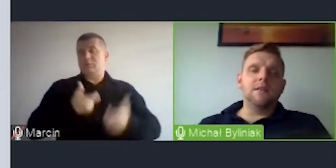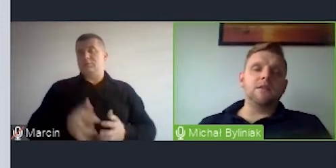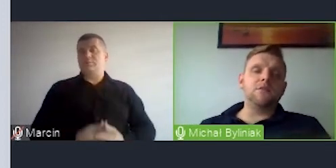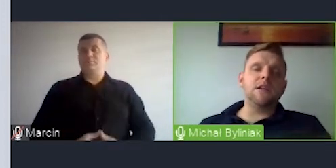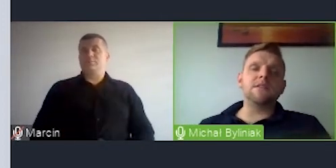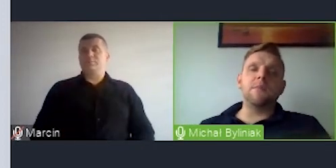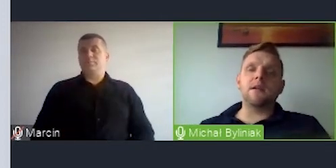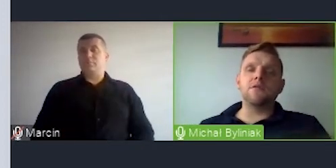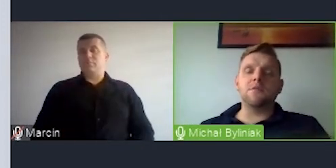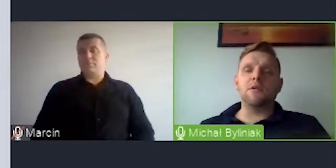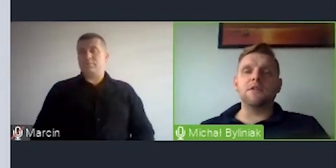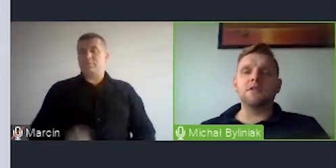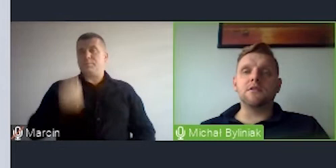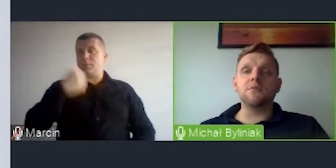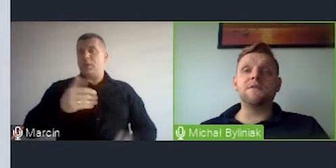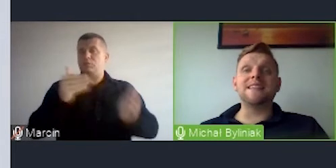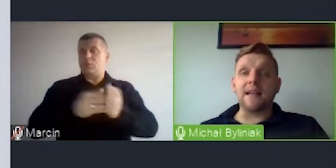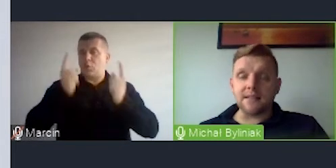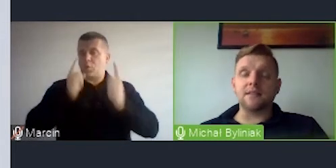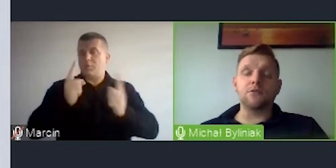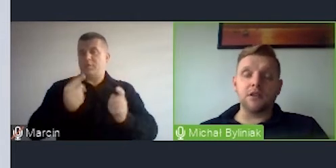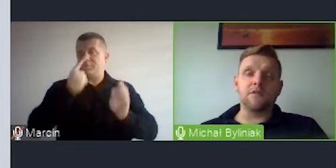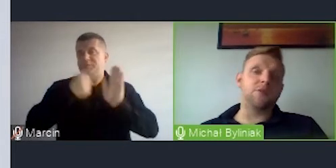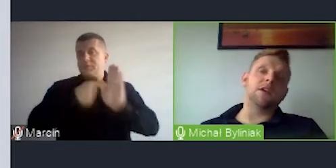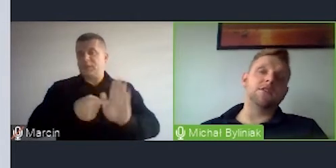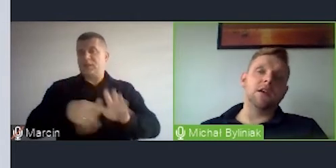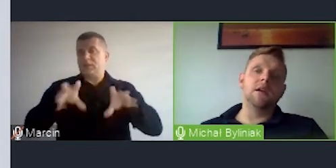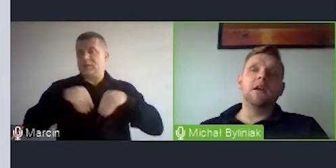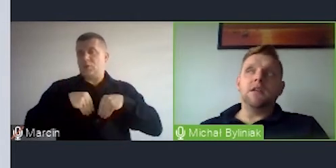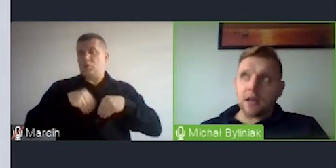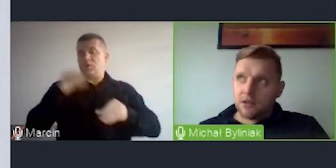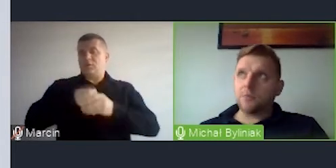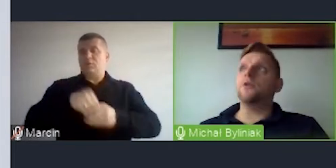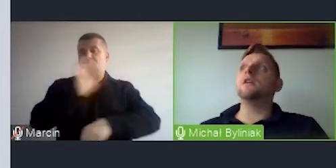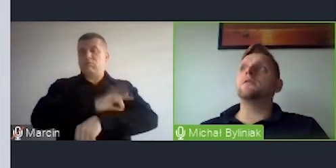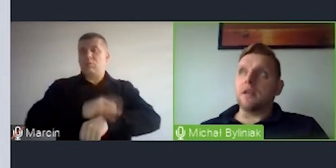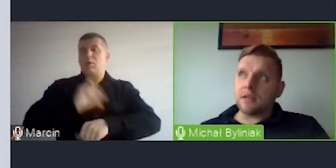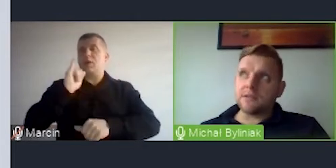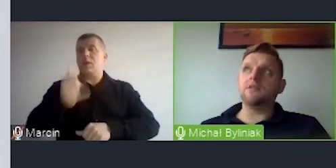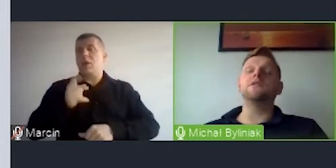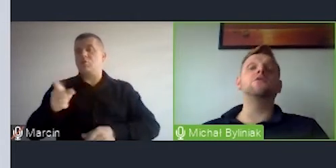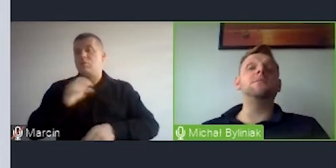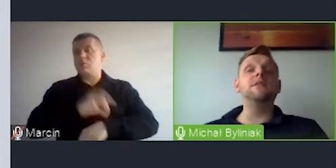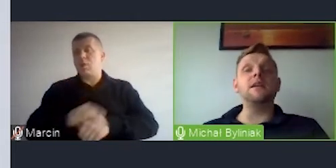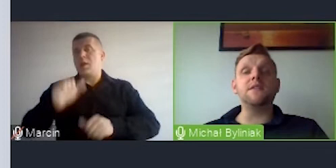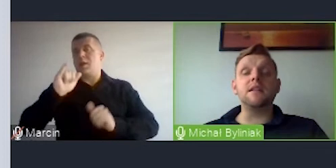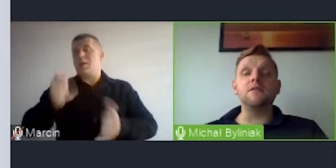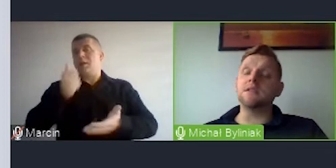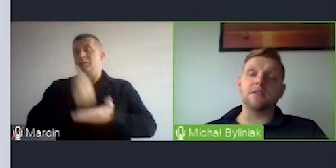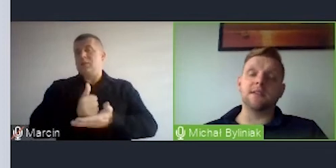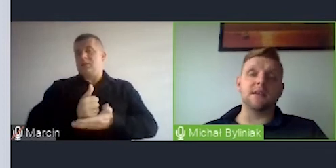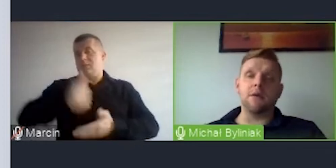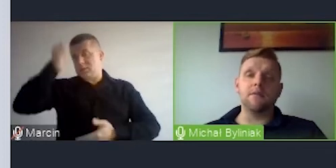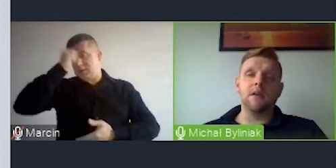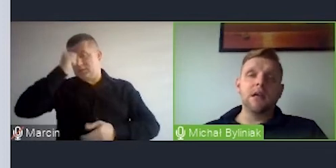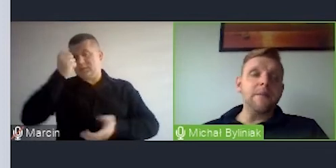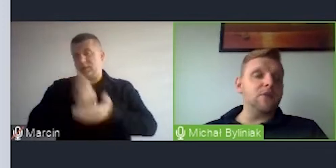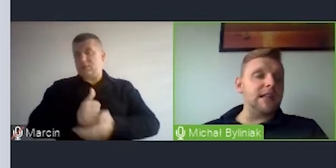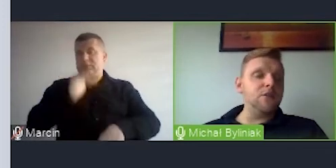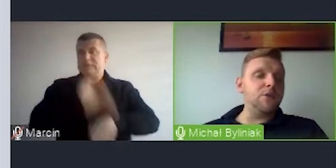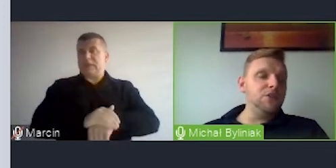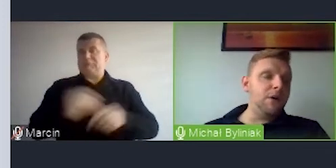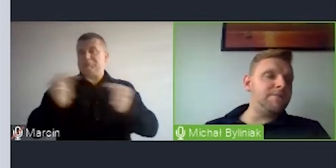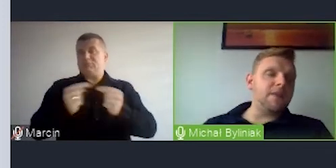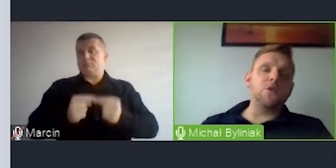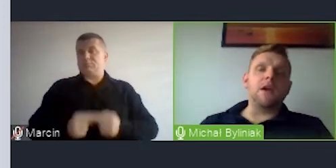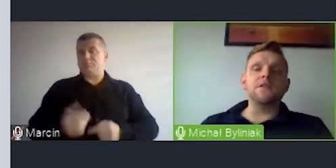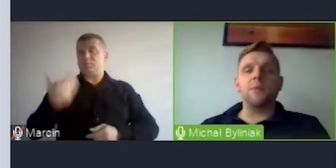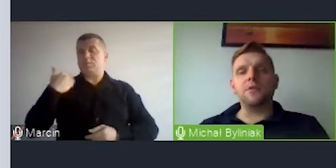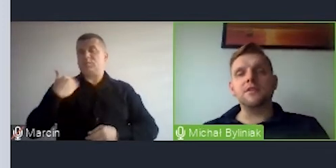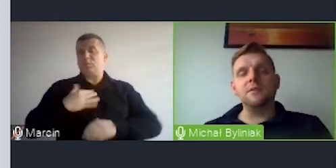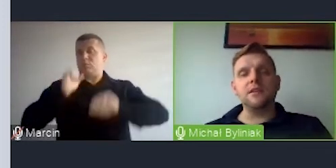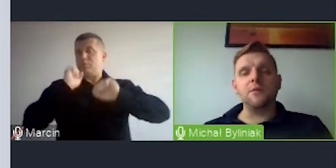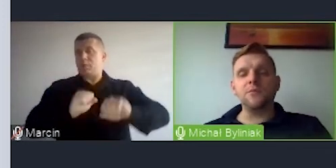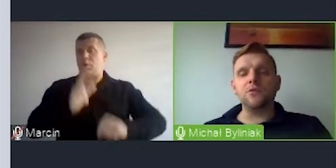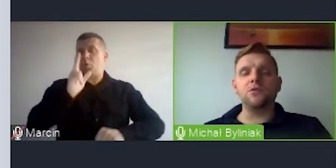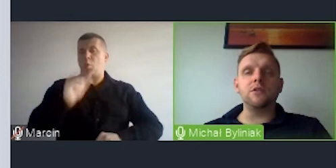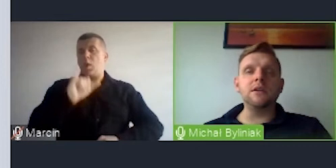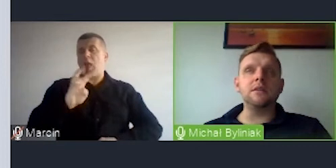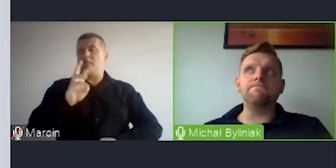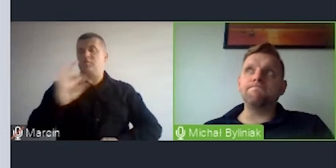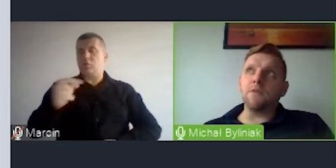Jaki to projekt, na jakim stanowisku. Żeby nazwa stanowiska się zgadzała. Ostatnio broniłem w kujawsko-pomorskim jednego podmiotu,